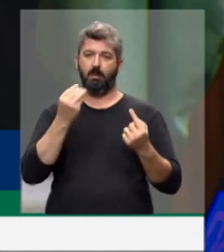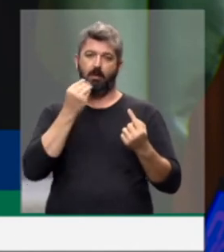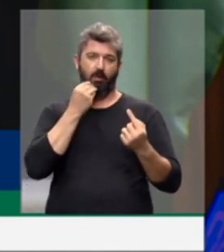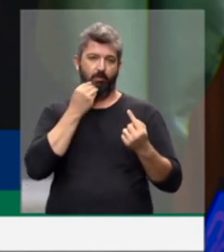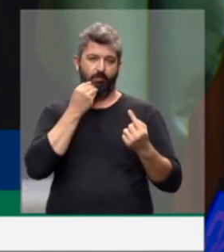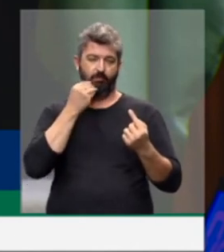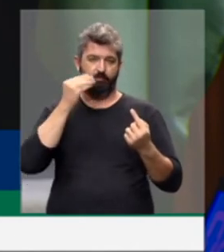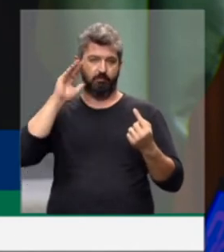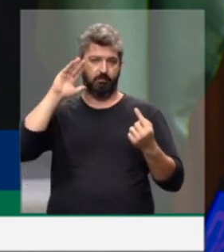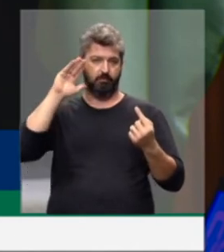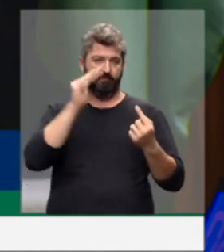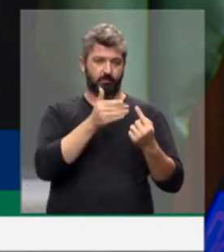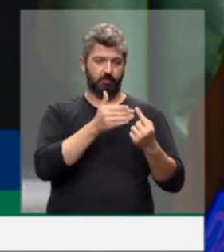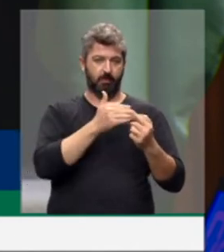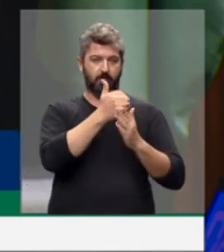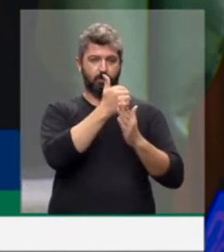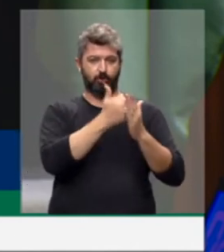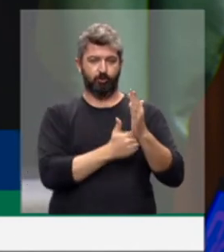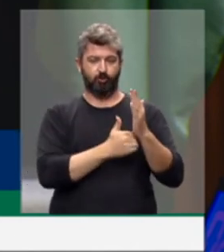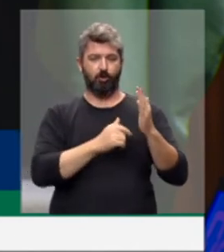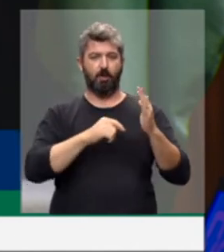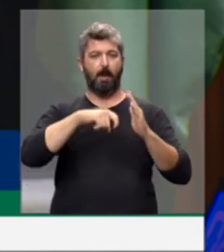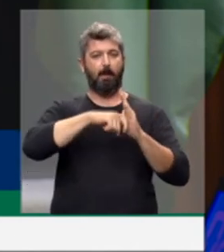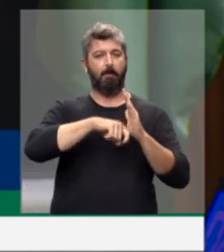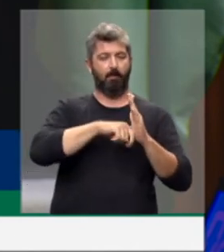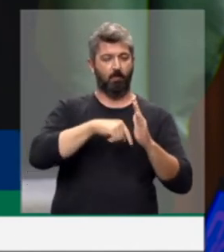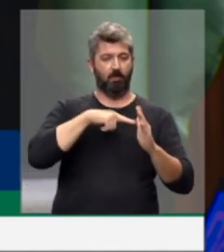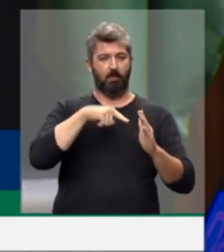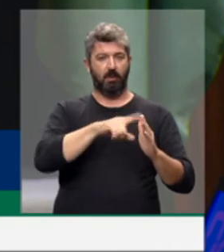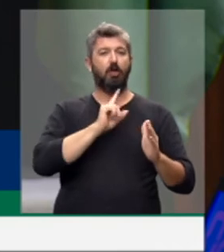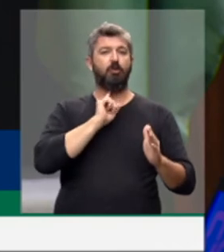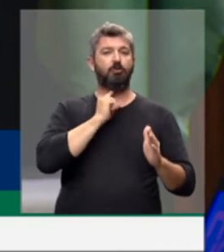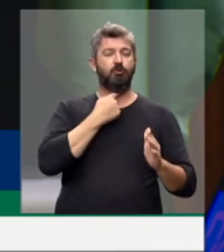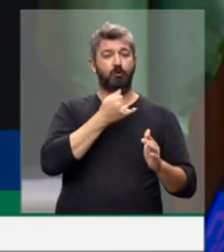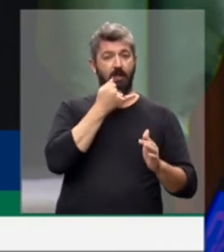ENERGIAS LIMPAS, RENOVÁVEIS OU FORTALECE ENERGIAS FÓSSEIS POLUENTES, É NÍTIDO E CLARO,